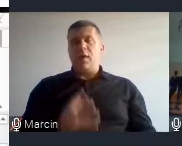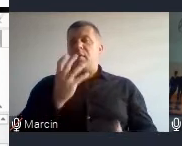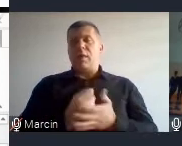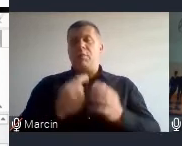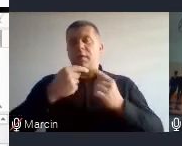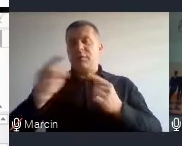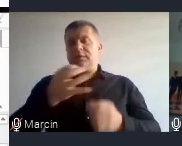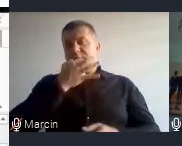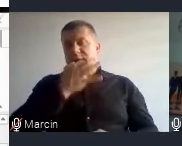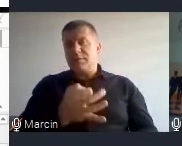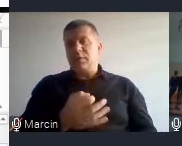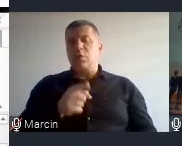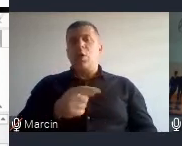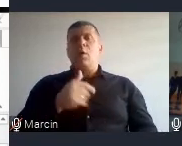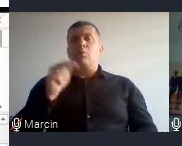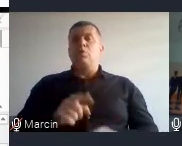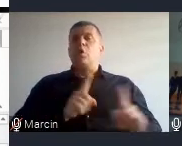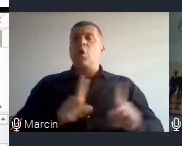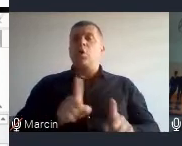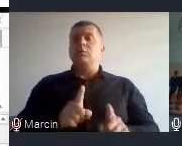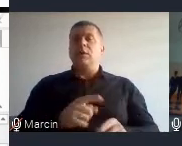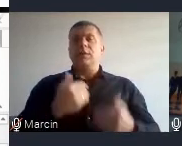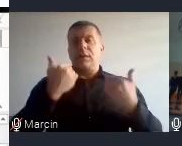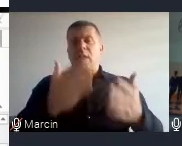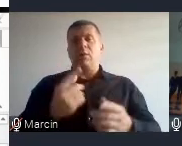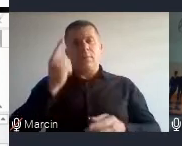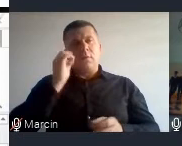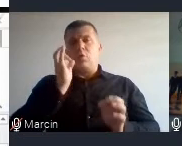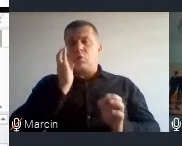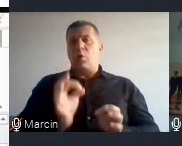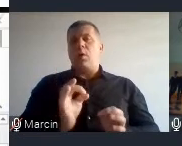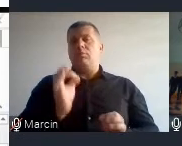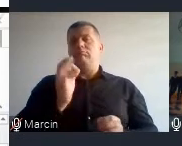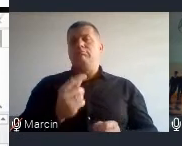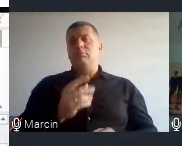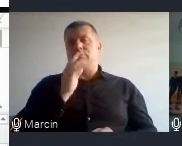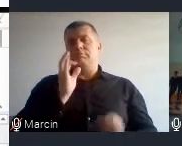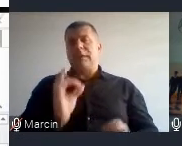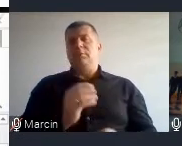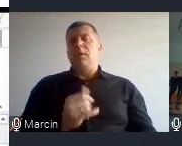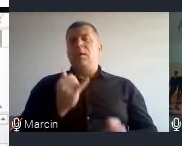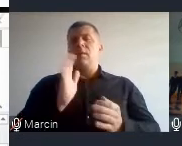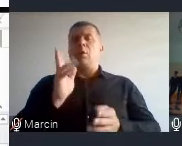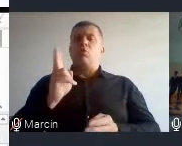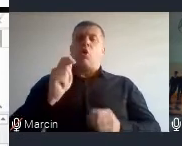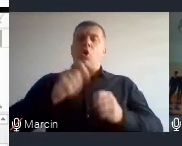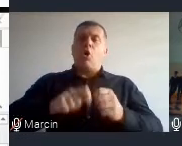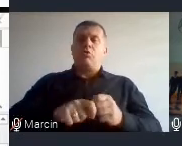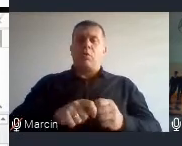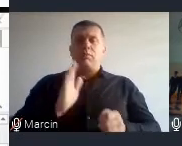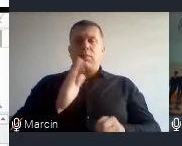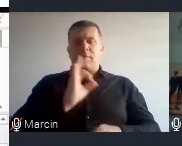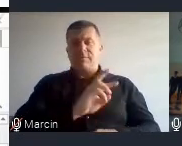Znaczy to, że macie zamówień udzielać rozsądnie, bo może się zdarzyć, że kontrola podważy zamówienie w waszym projekcie,